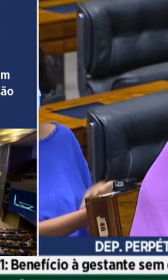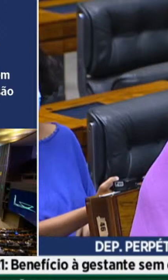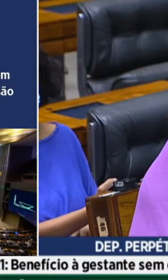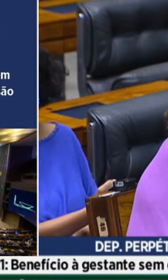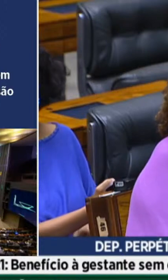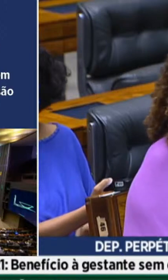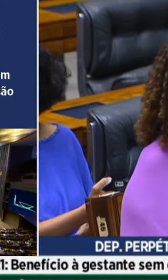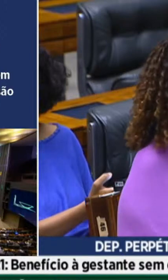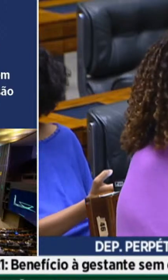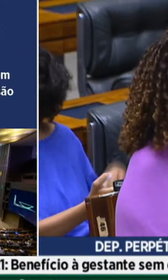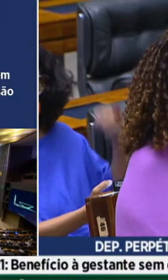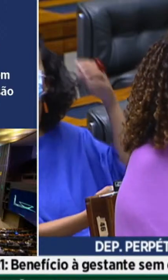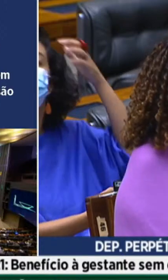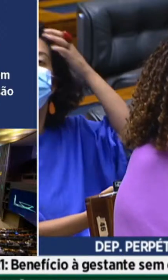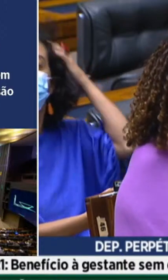VIDAS? TEM 15 MILHÕES DE DESEMPREGADOS NO BRASIL. A